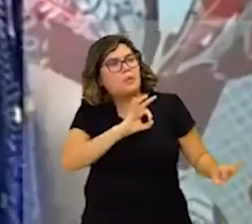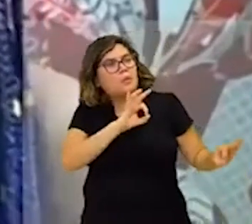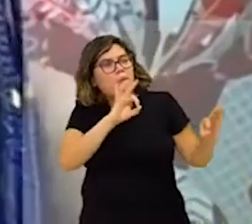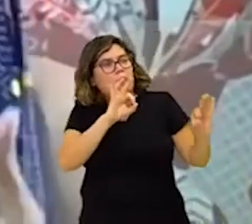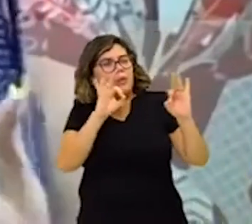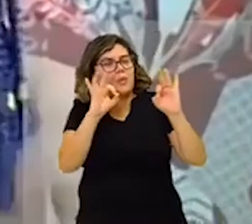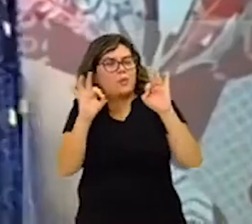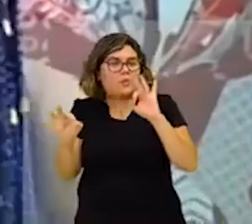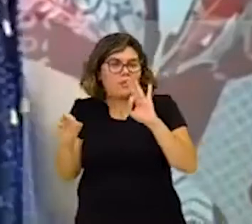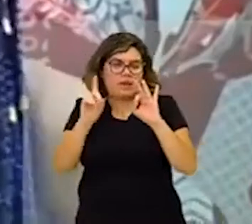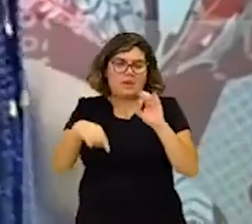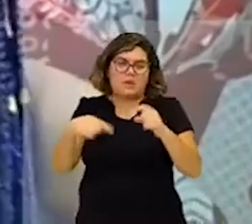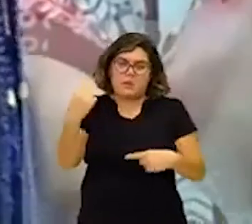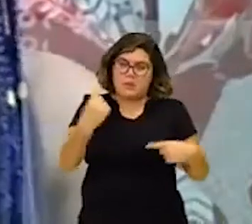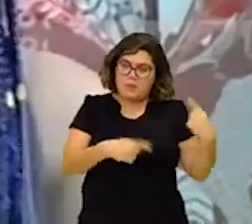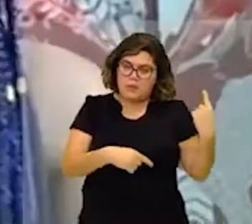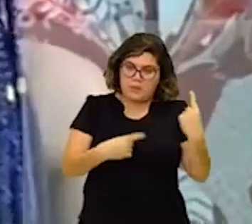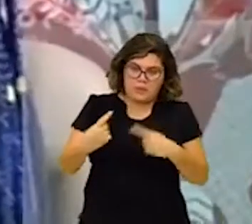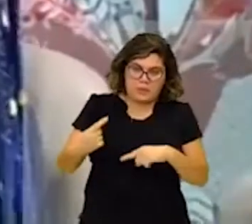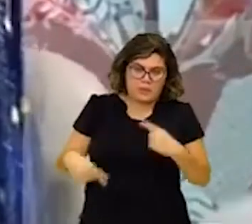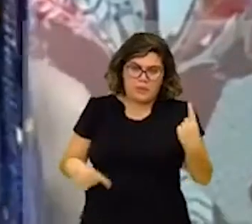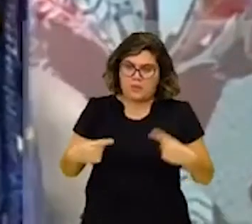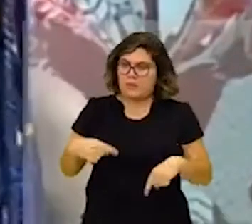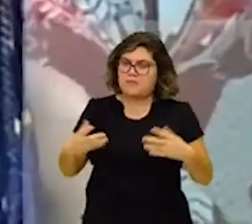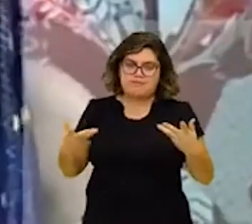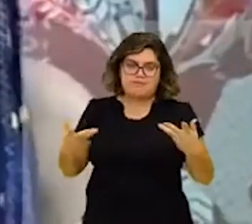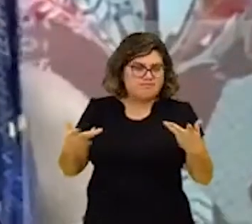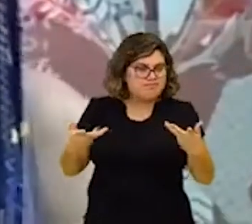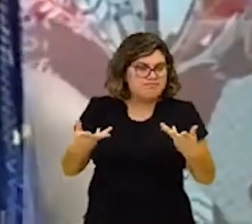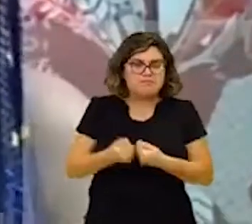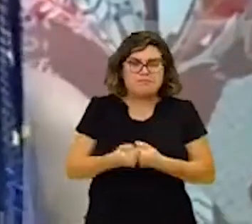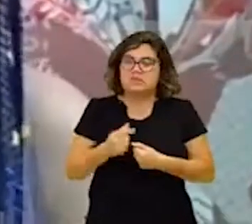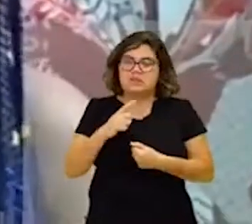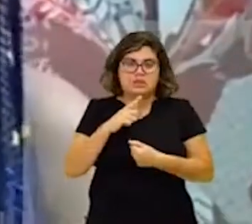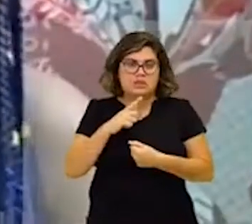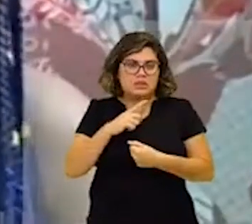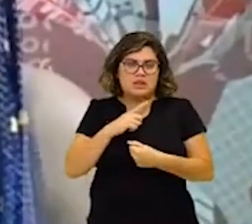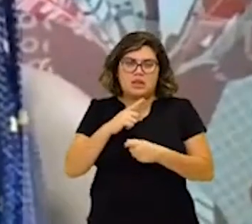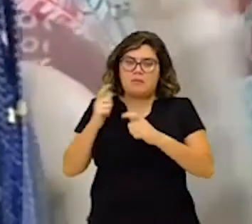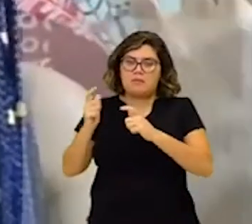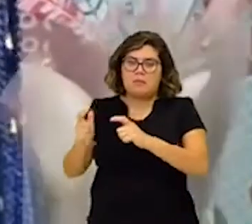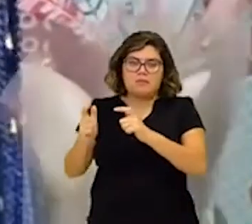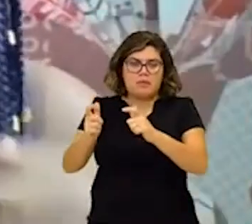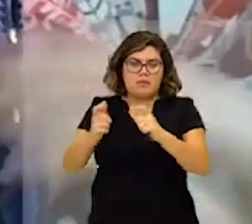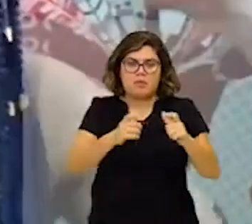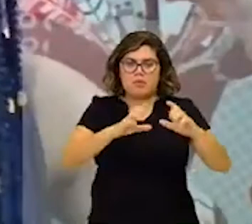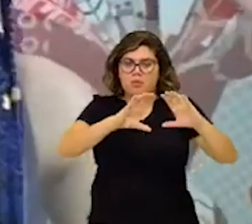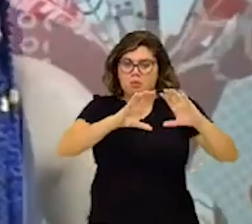uma discussão que brilhantemente que está em toda em toda a coleção e tipo mas eu tenho